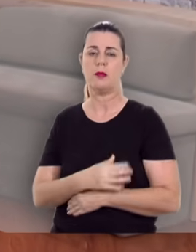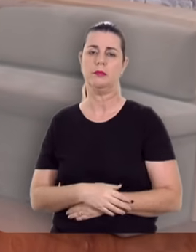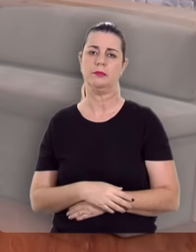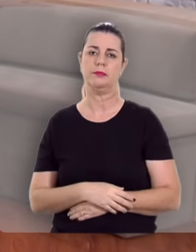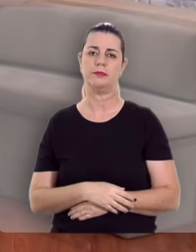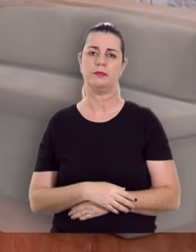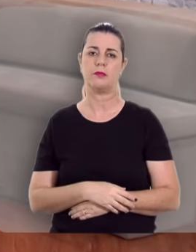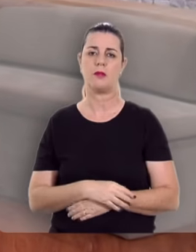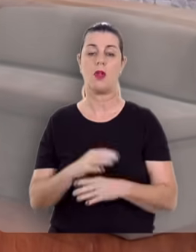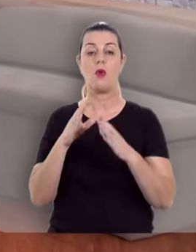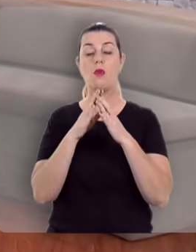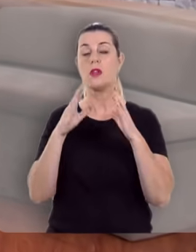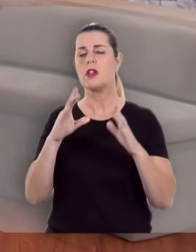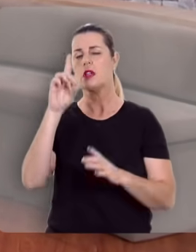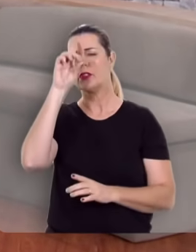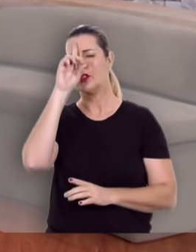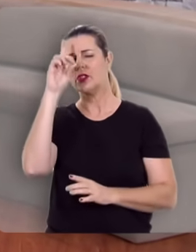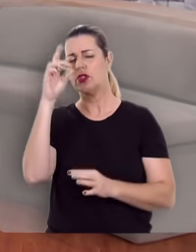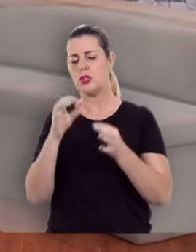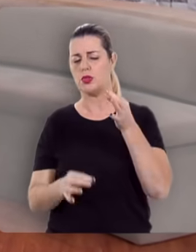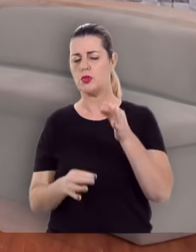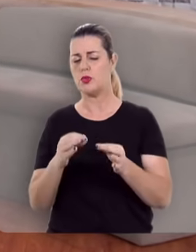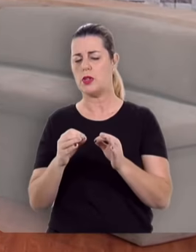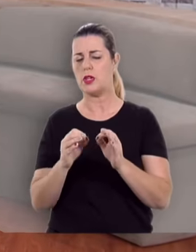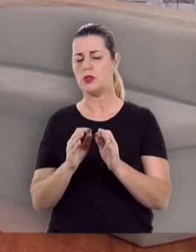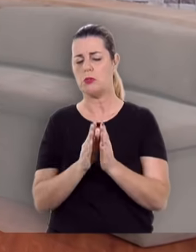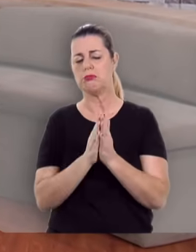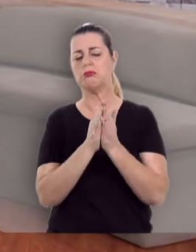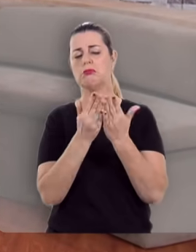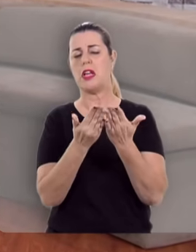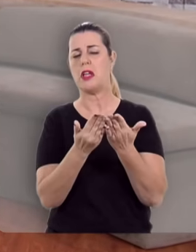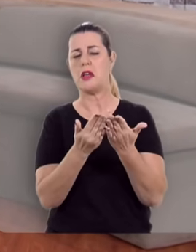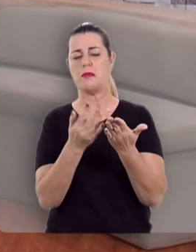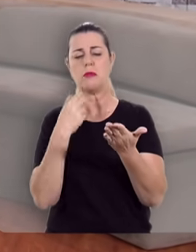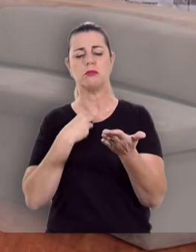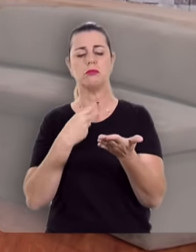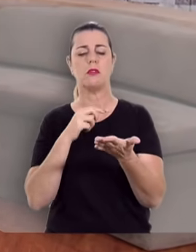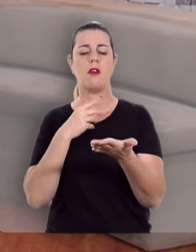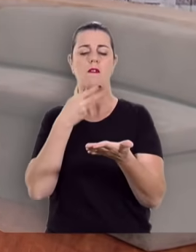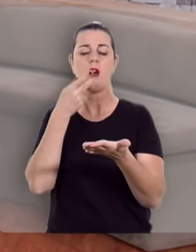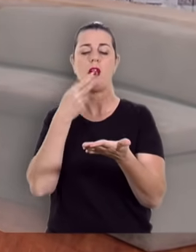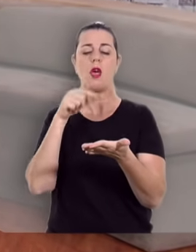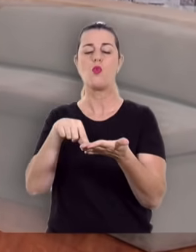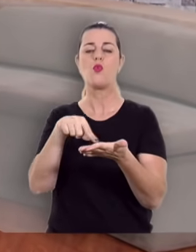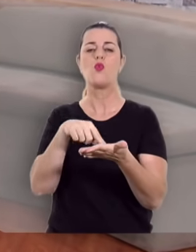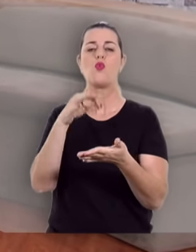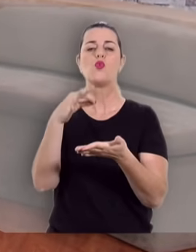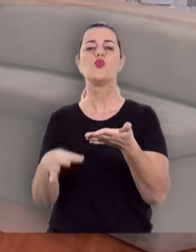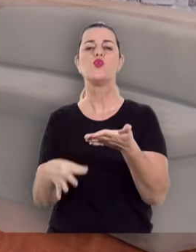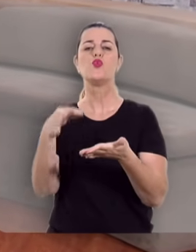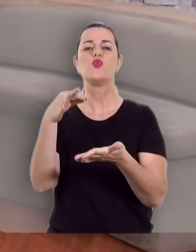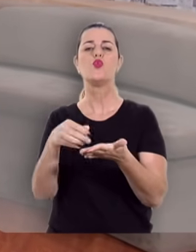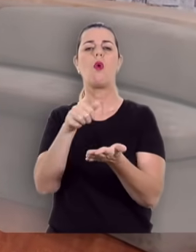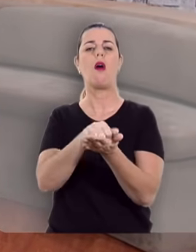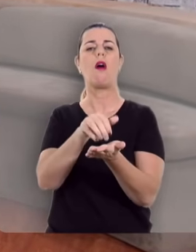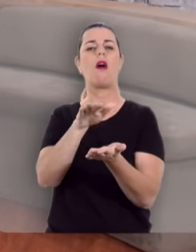é o grande dia do juízo os livros serão abertos e nós vamos ser julgados segundo o que está escrito